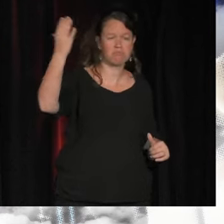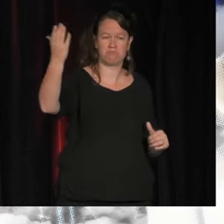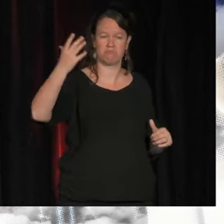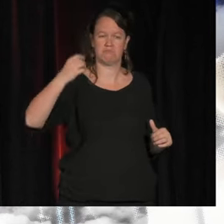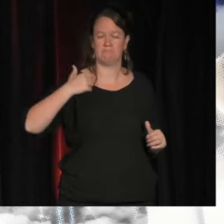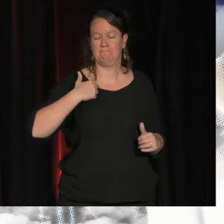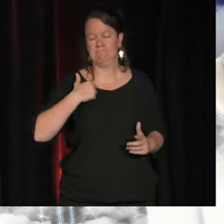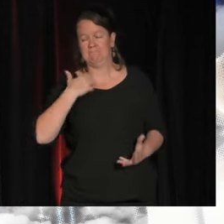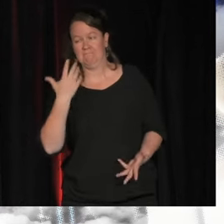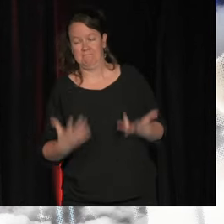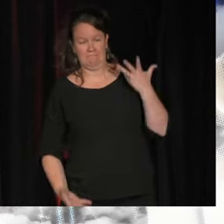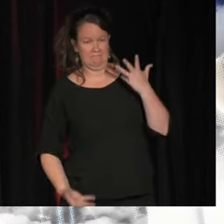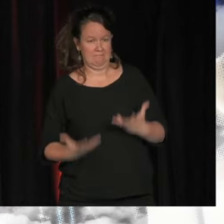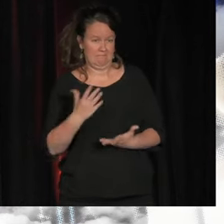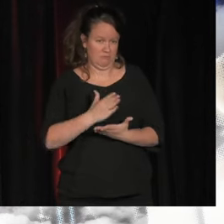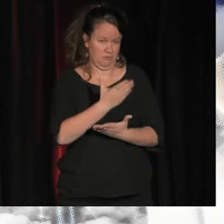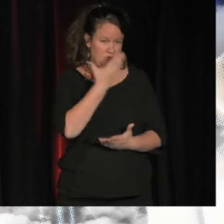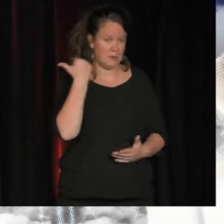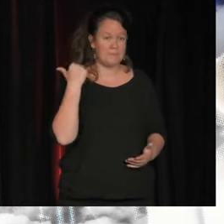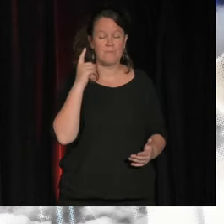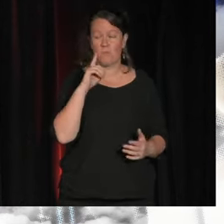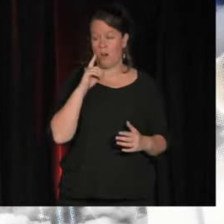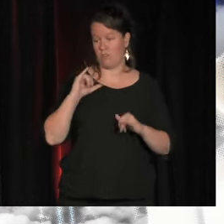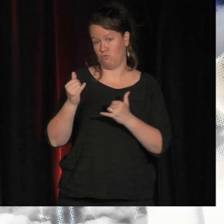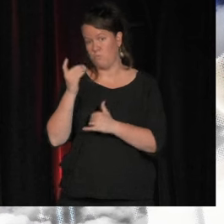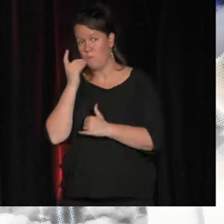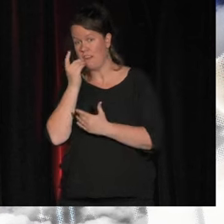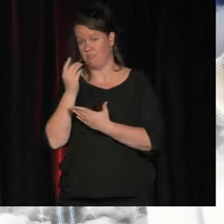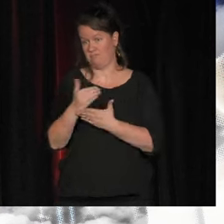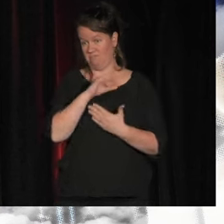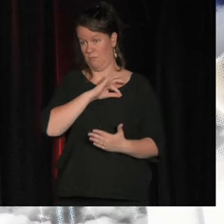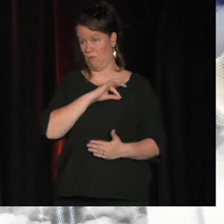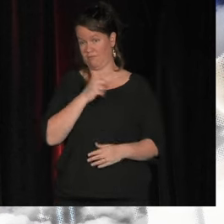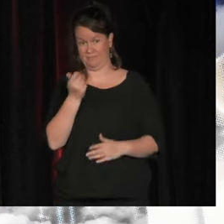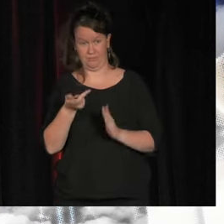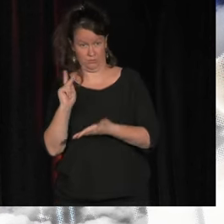en vrai, je ne sais pas parce que déjà, le constat, c'est les jeux mobiles qui rapportent le plus, peut-être que tu le sais, que ça a été dit, moi, j'avoue, je ne sais pas.